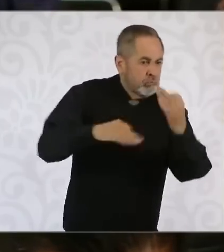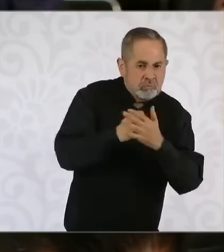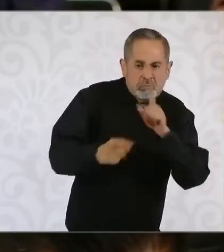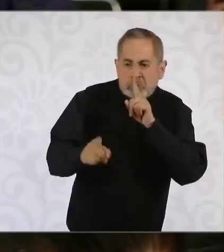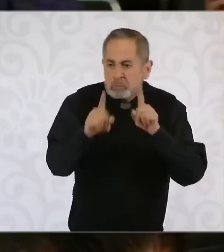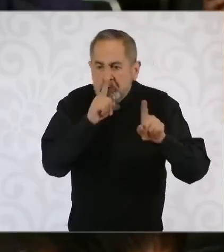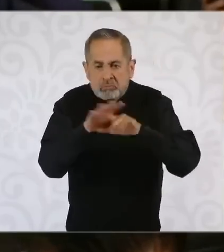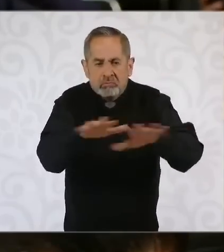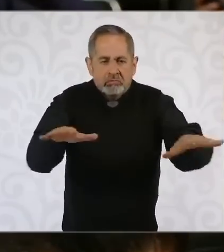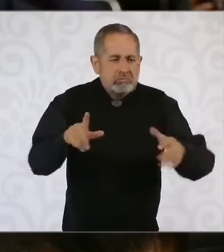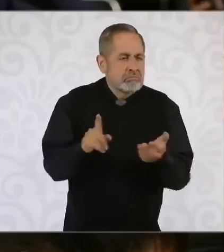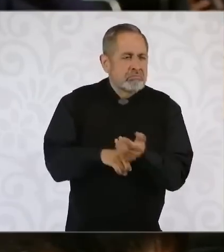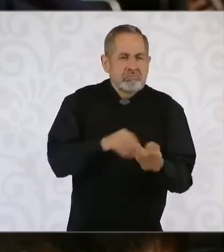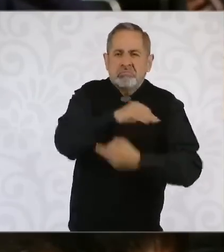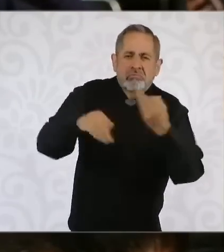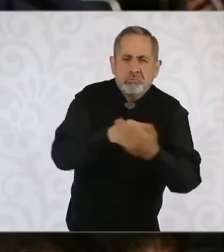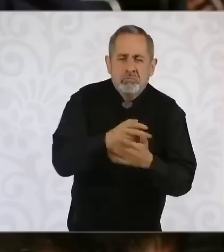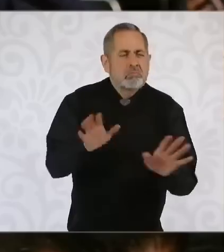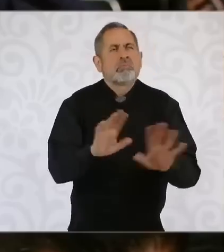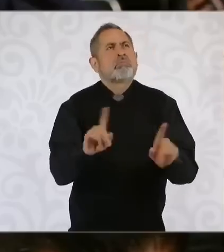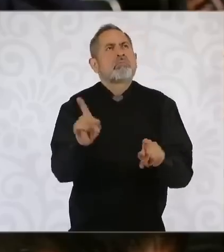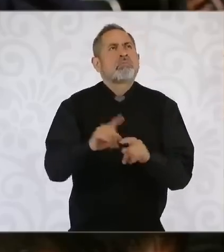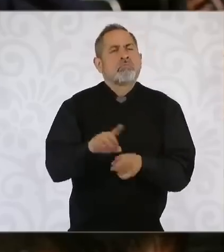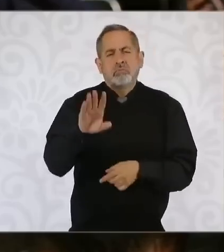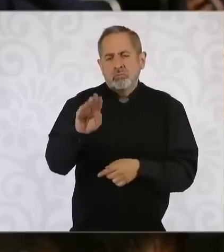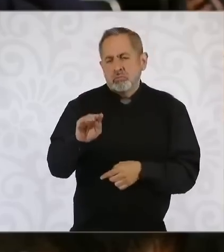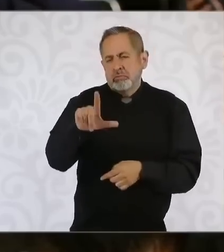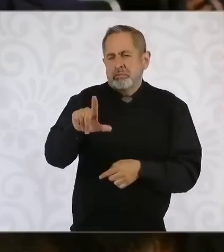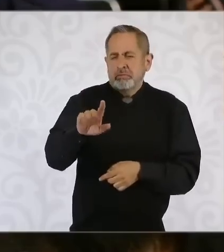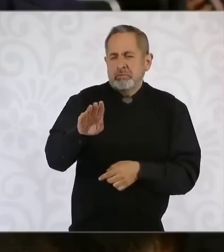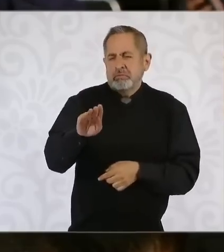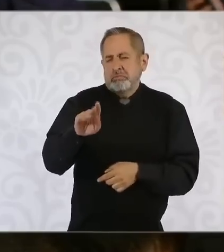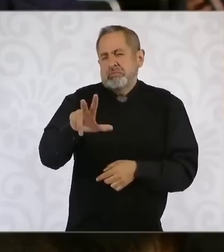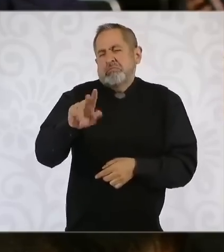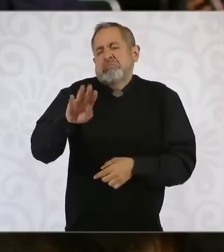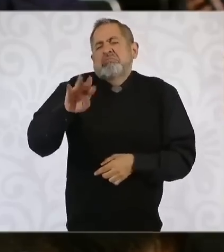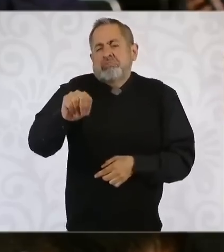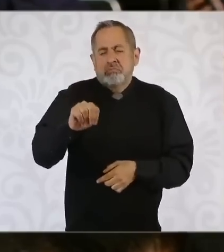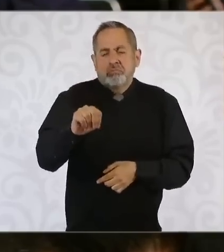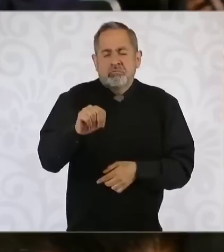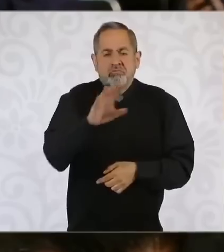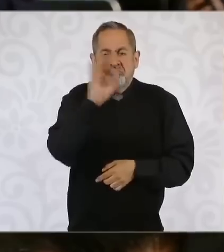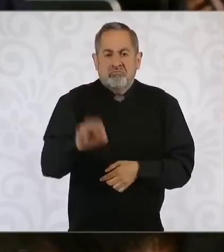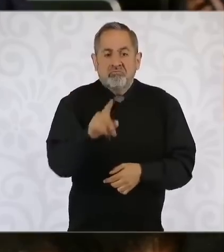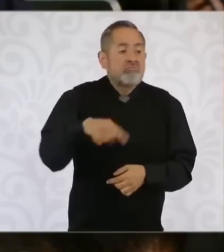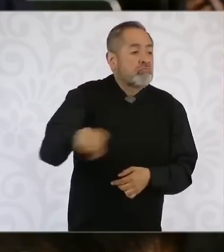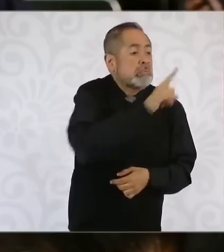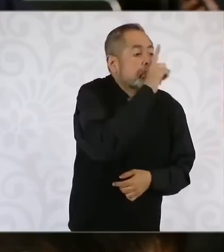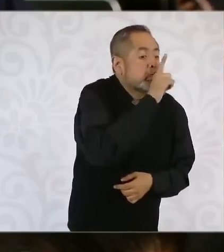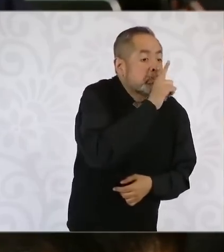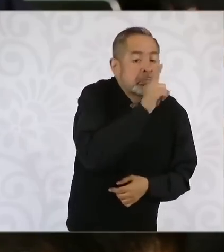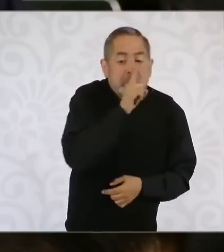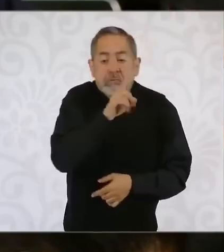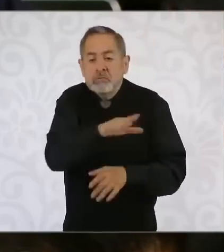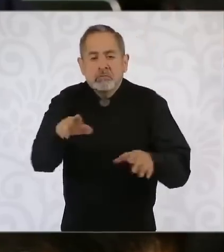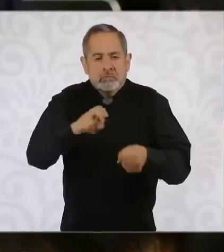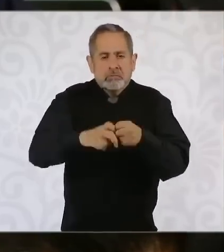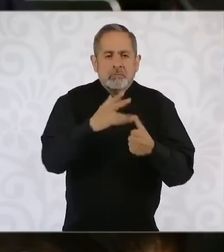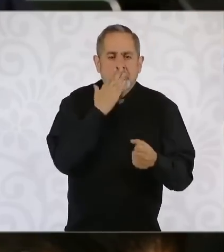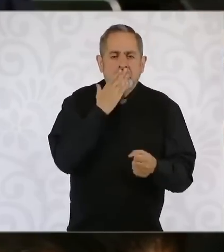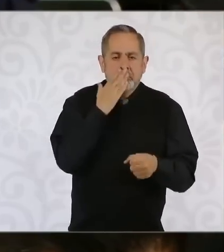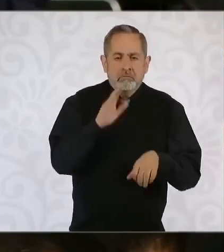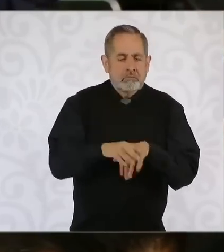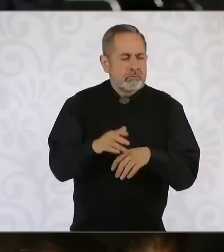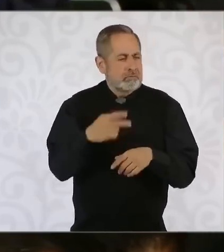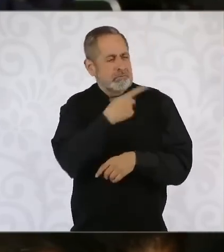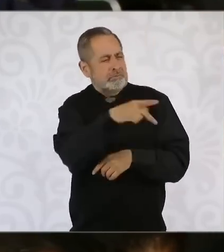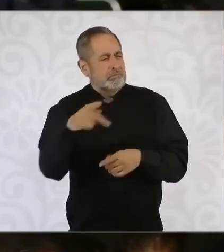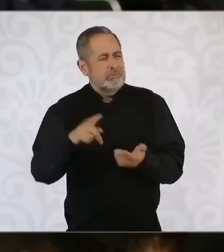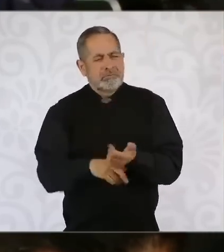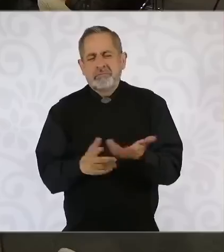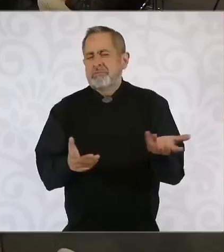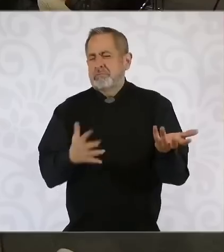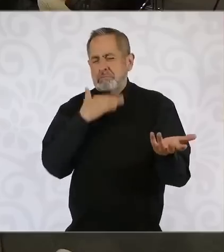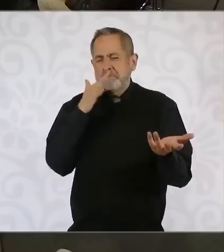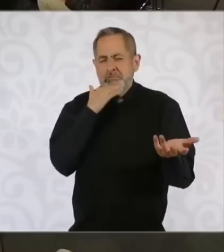9 7% 98 99% silenciados los medios en Sonora con recurso público Y entonces nadie se supo hasta